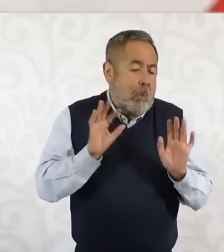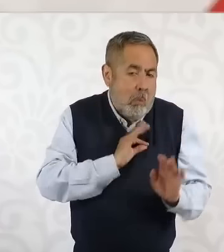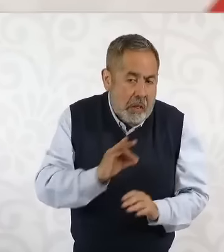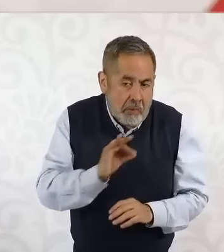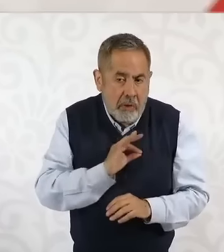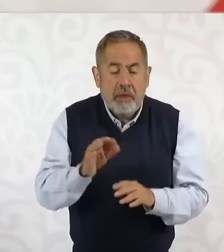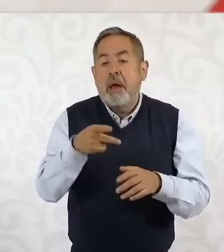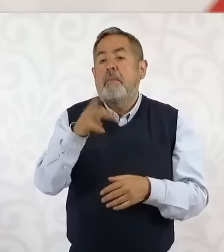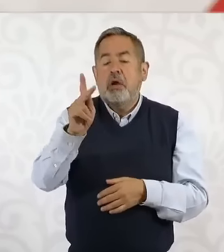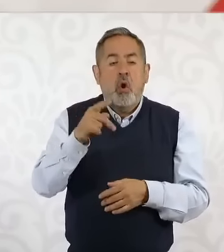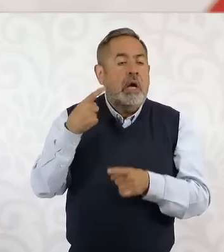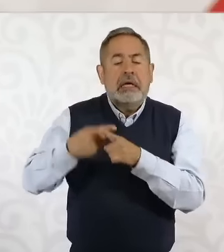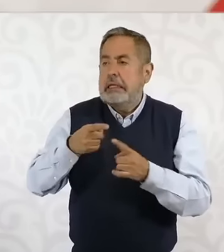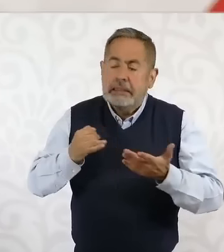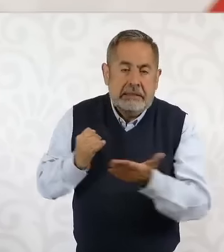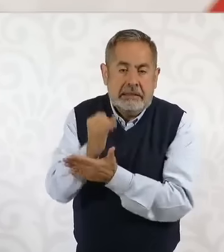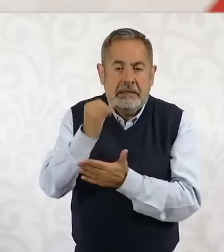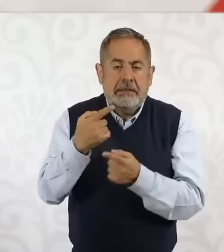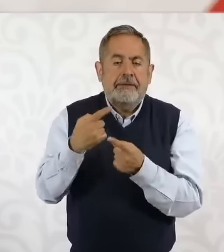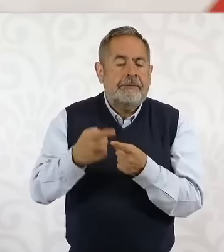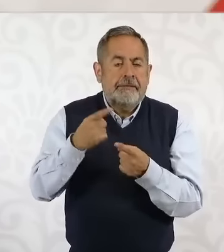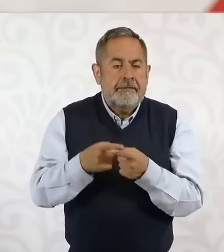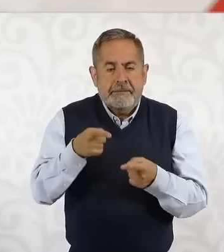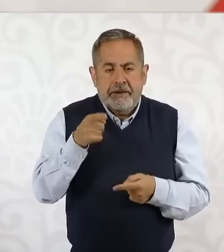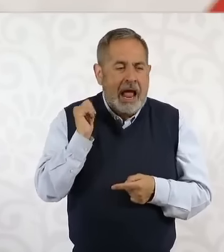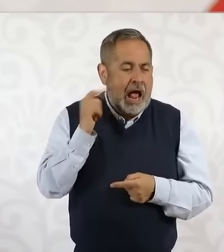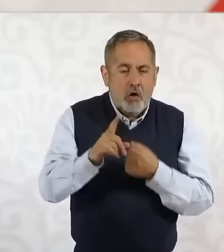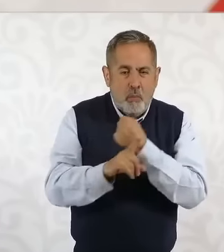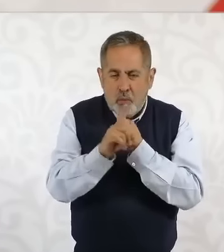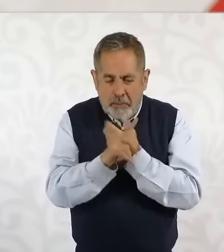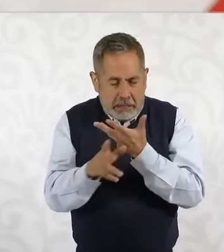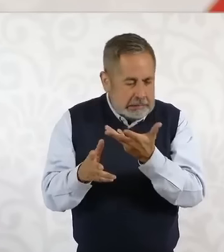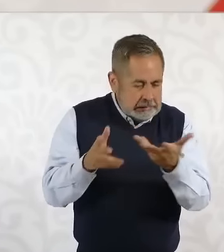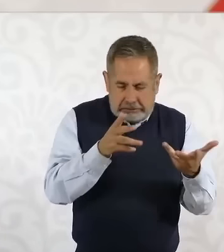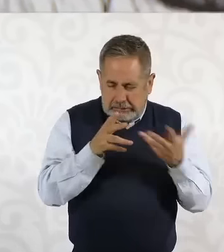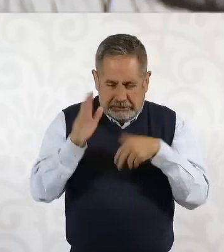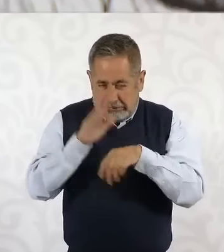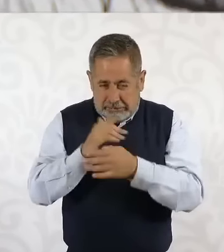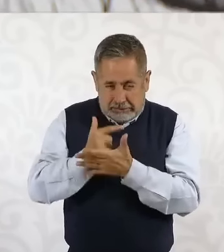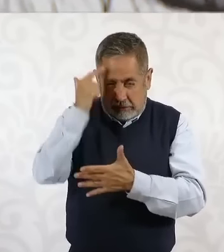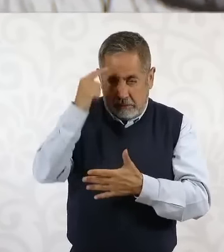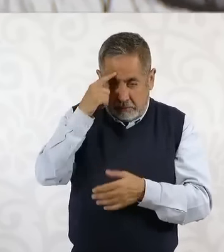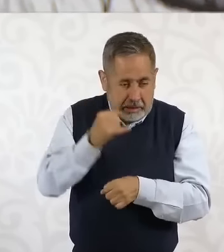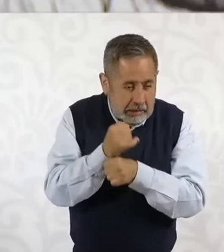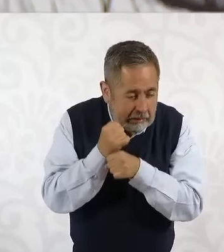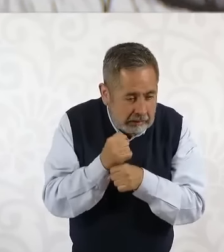determinar si hay algún eh problema relacionado con la investigación que se está haciendo, pues